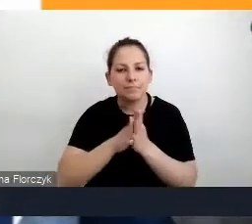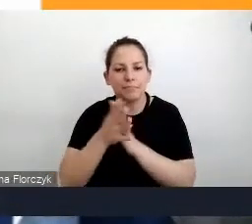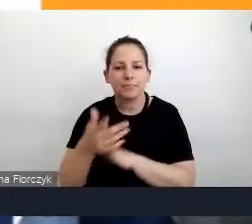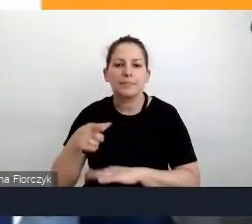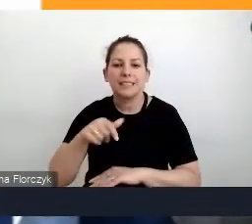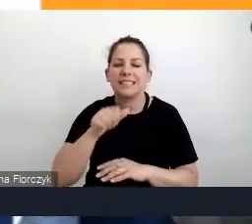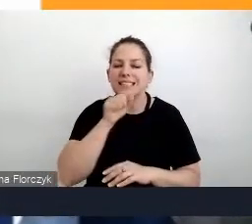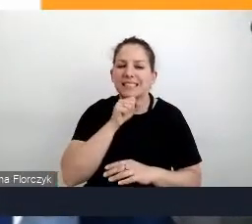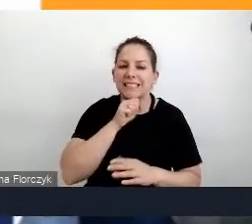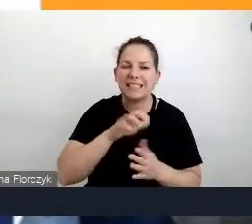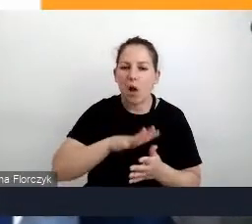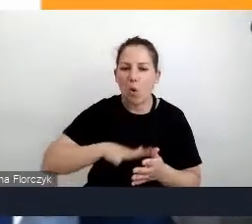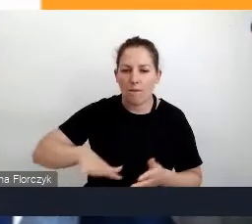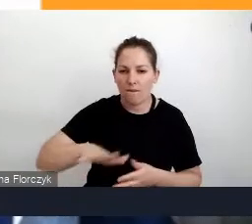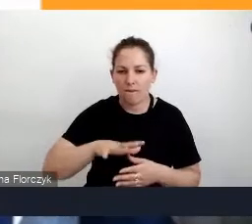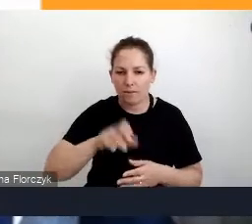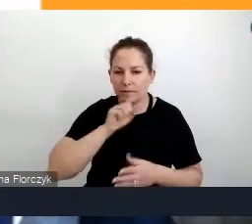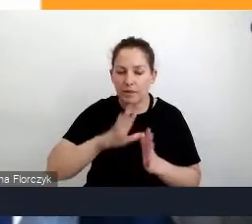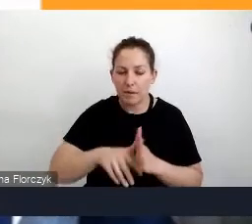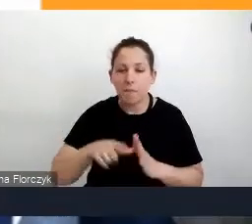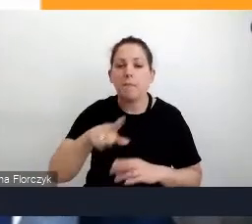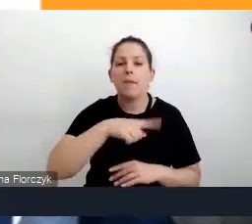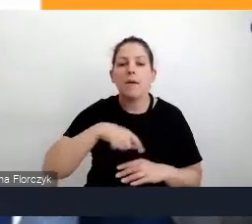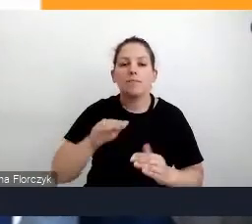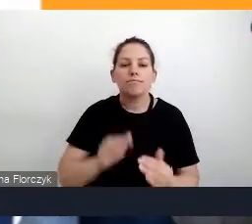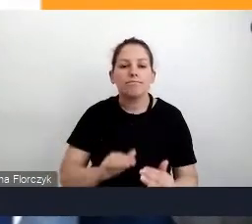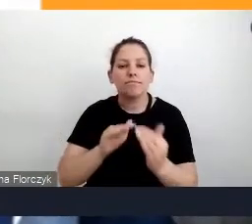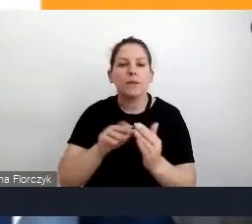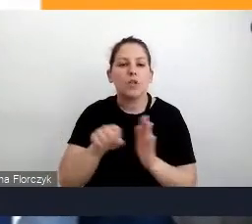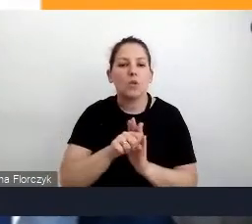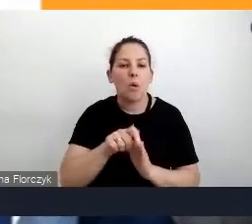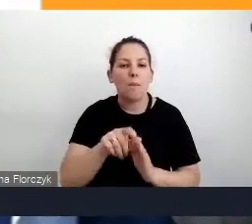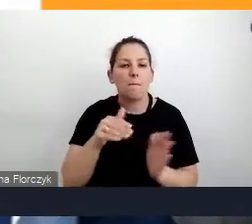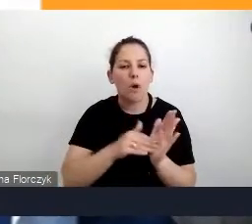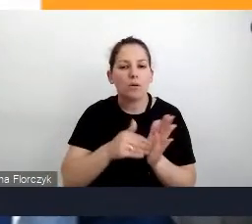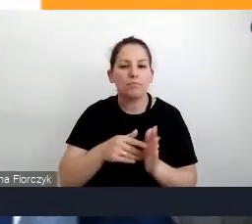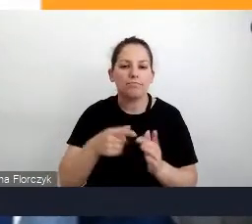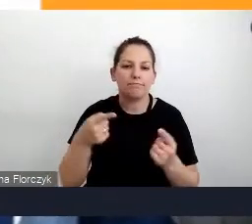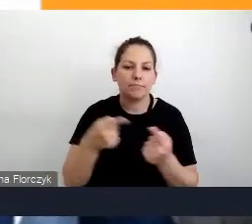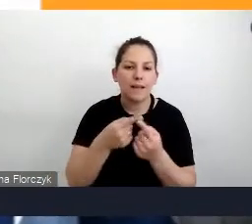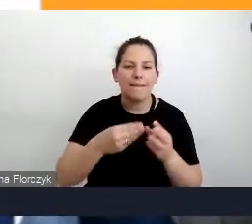celem dostosowania do potrzeb pod kątem zwiększenia ilości mieszkańców